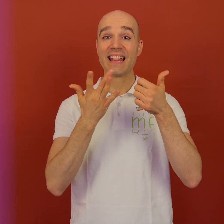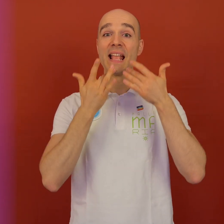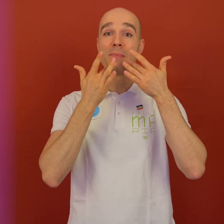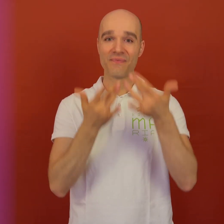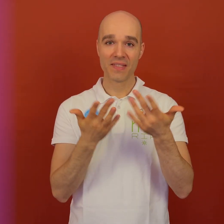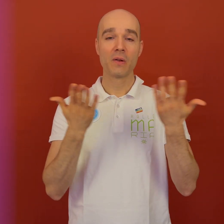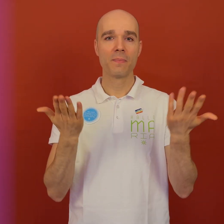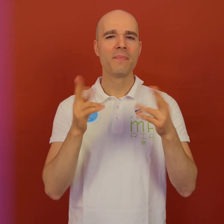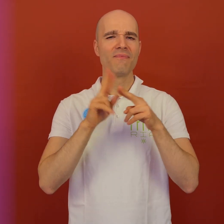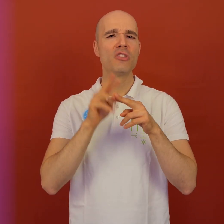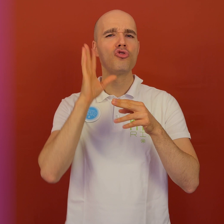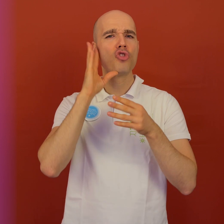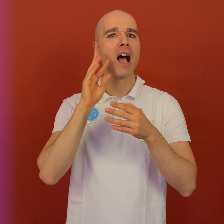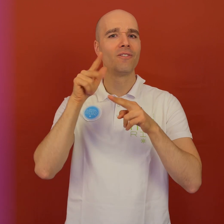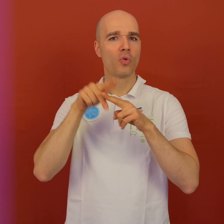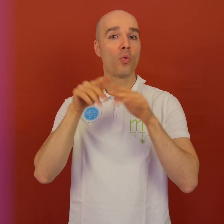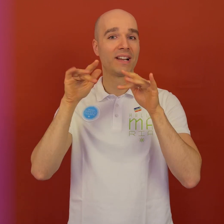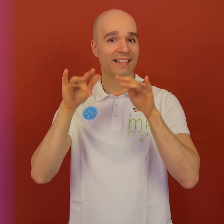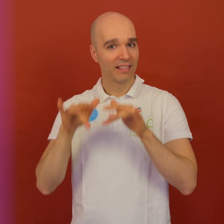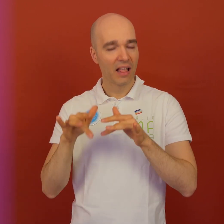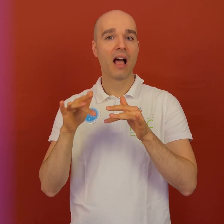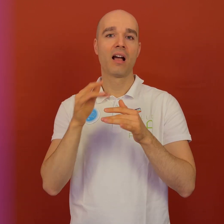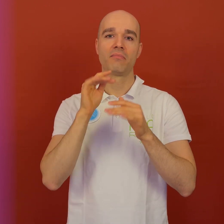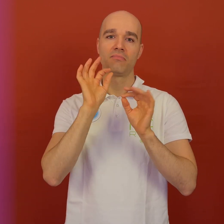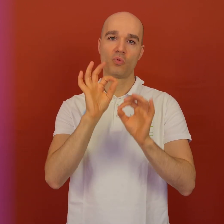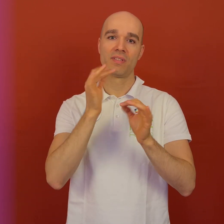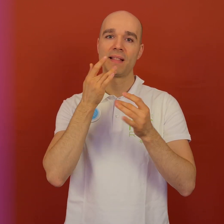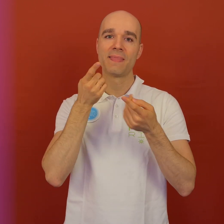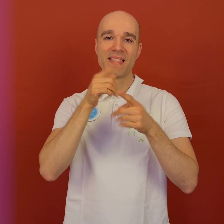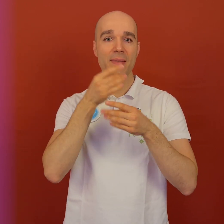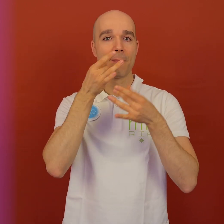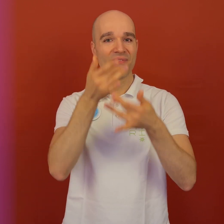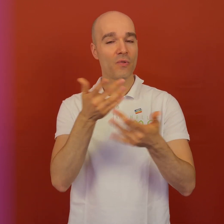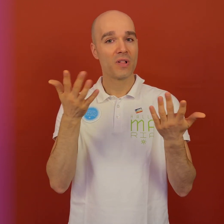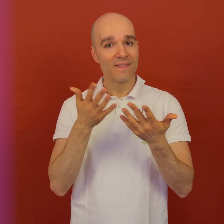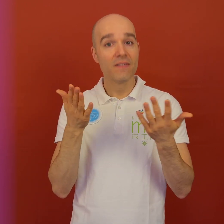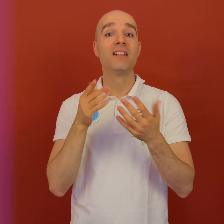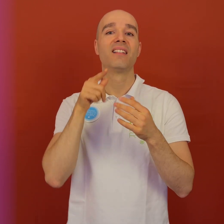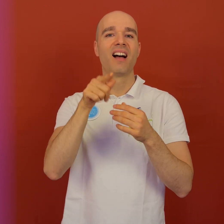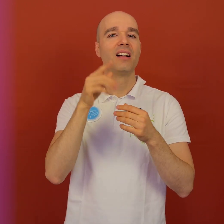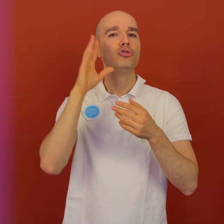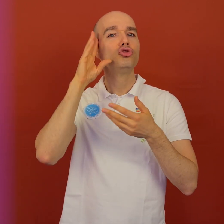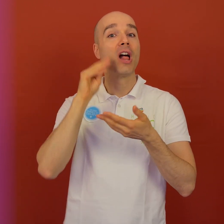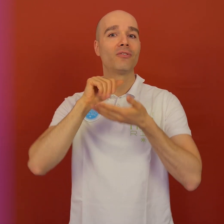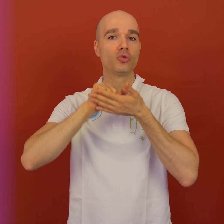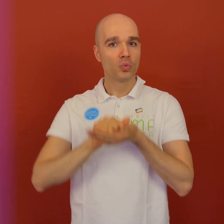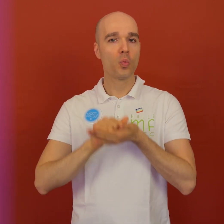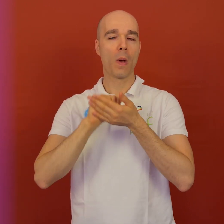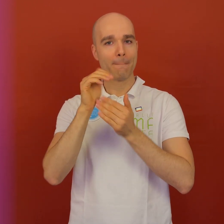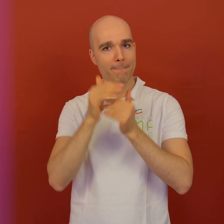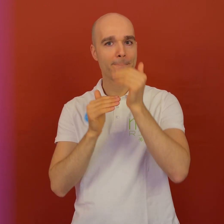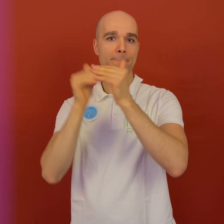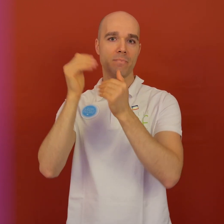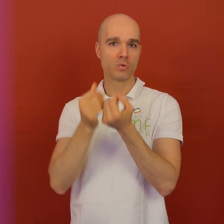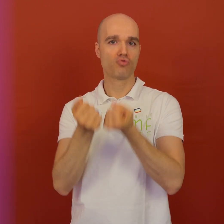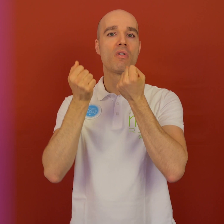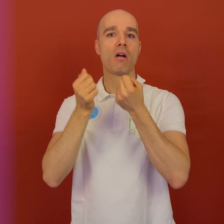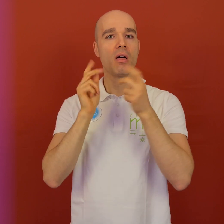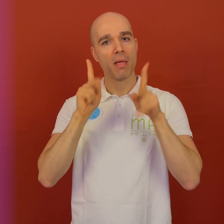Die sechste Empfehlung ist folgende: Wenn du unter Schlafstörungen leidest, solltest du versuchen, Schlafdruck aufzubauen.